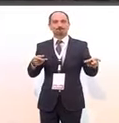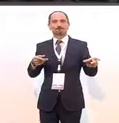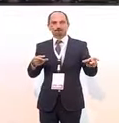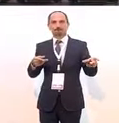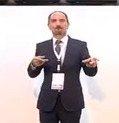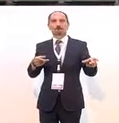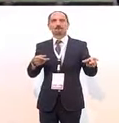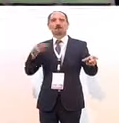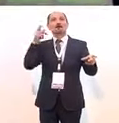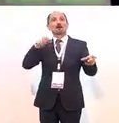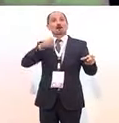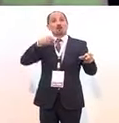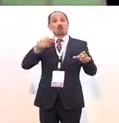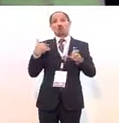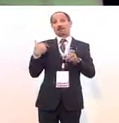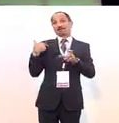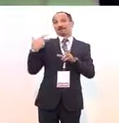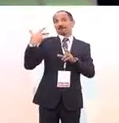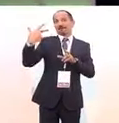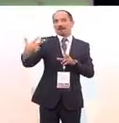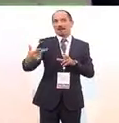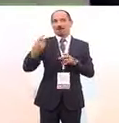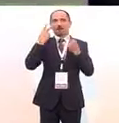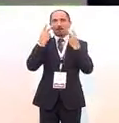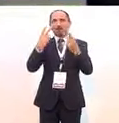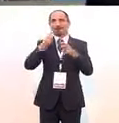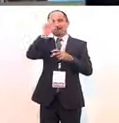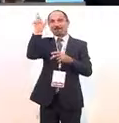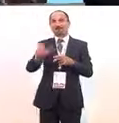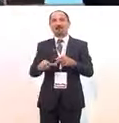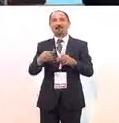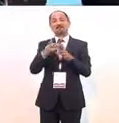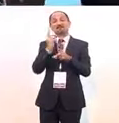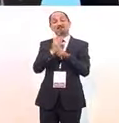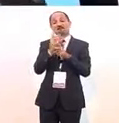negli ultimi 3 anni dicevamo “guardate che l’Italia, se fa quello che deve fare, crescerà